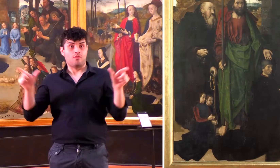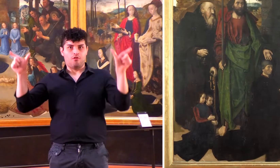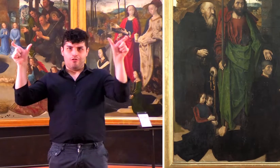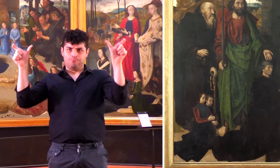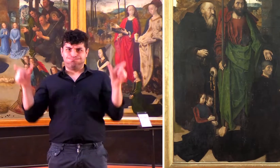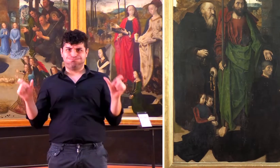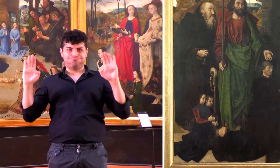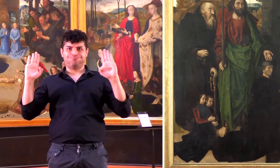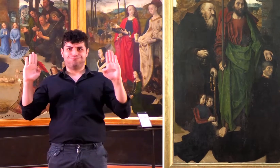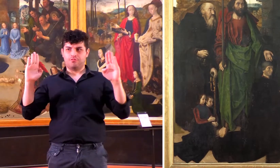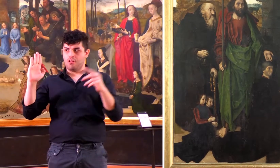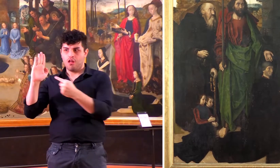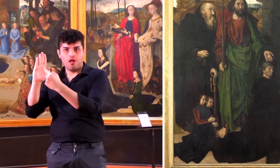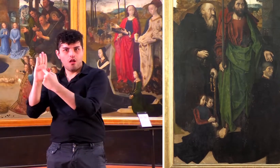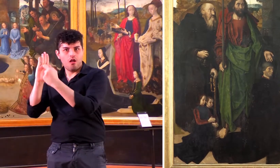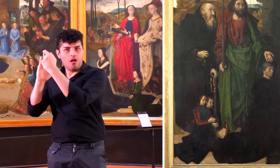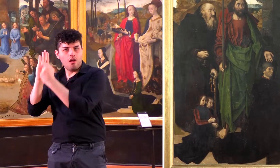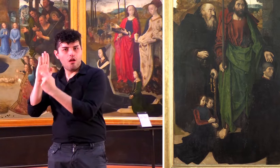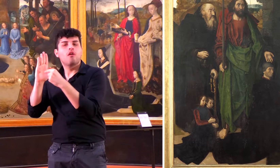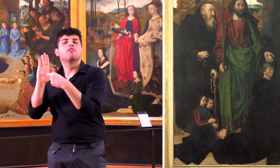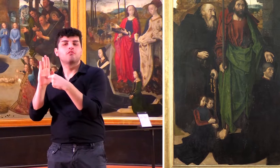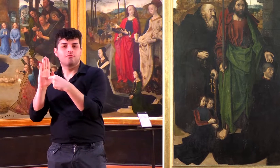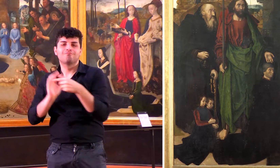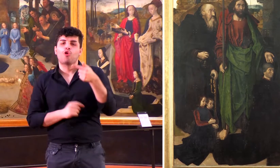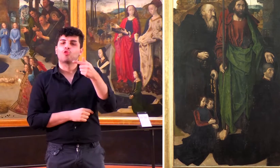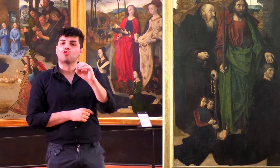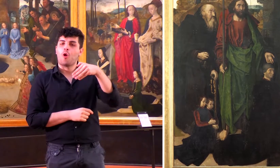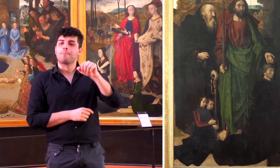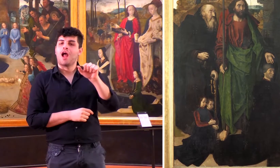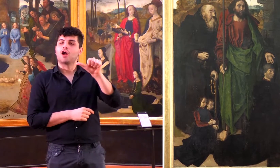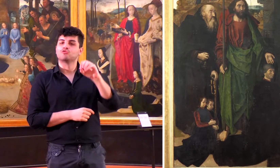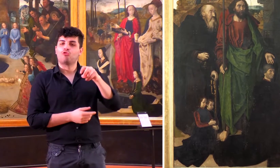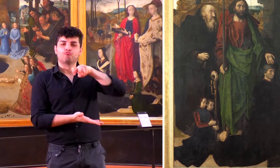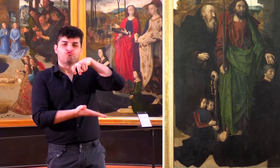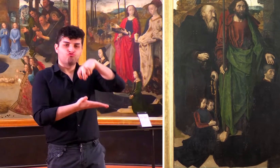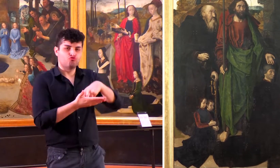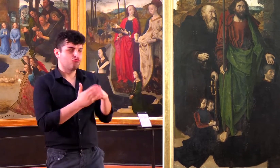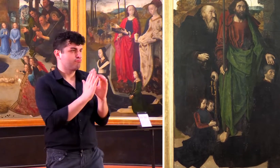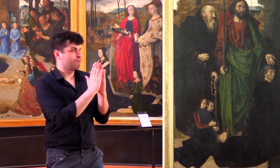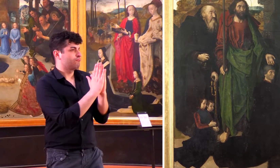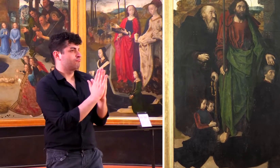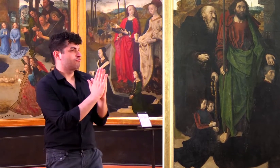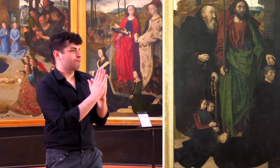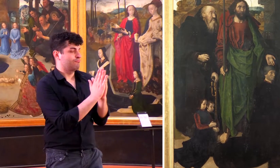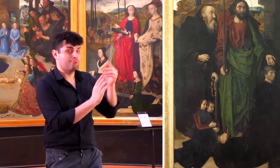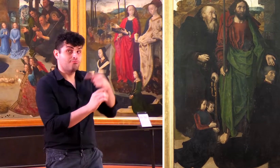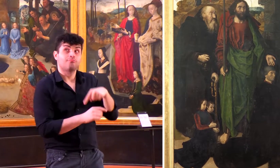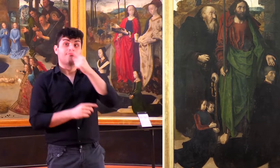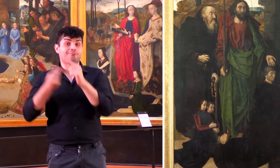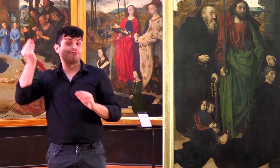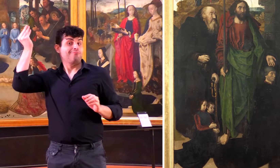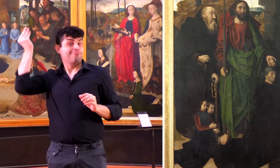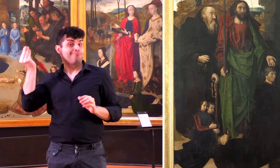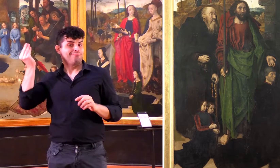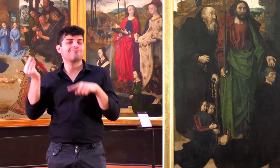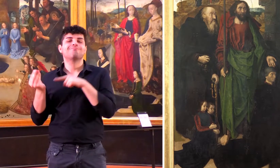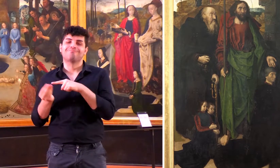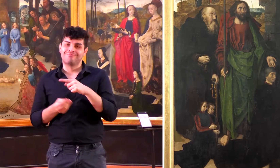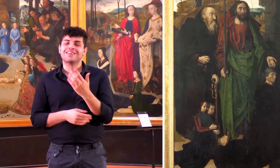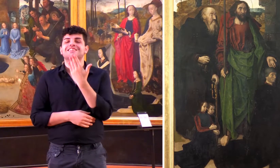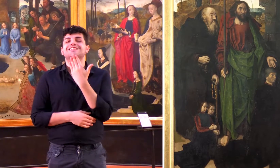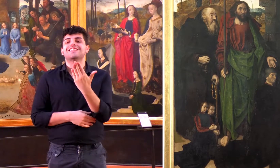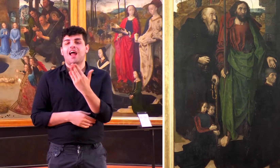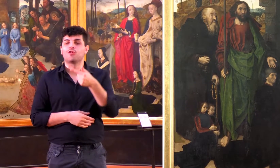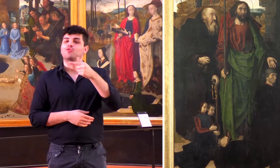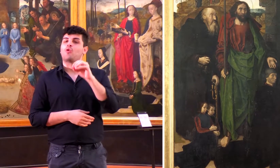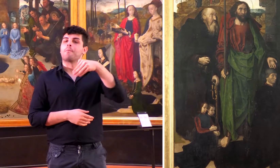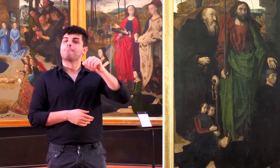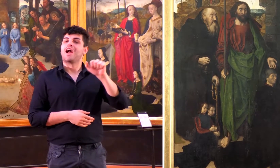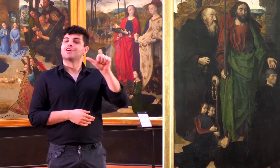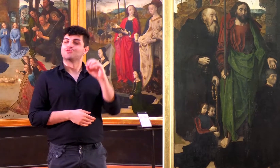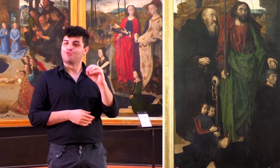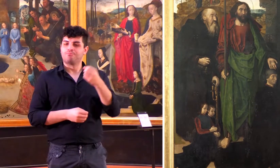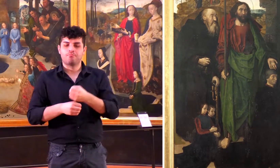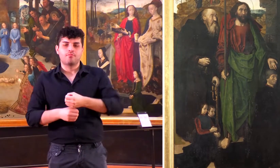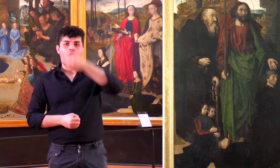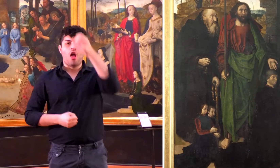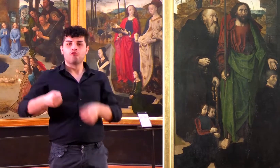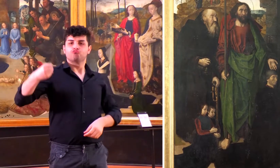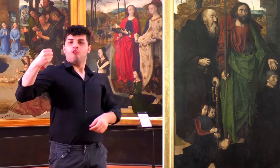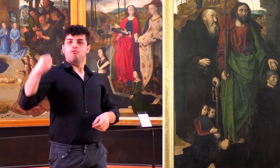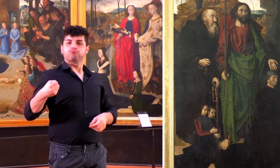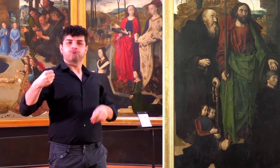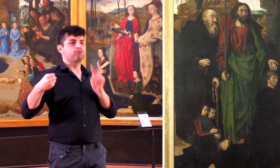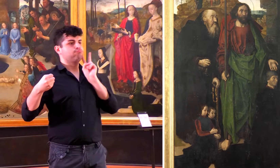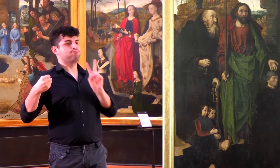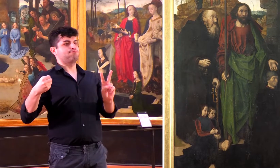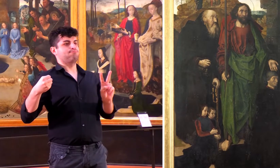Nel pannello di sinistra Tommaso è inginocchiato ed alle sue spalle San Tommaso tiene una lancia con sguardo fiero.